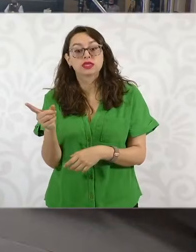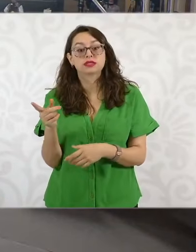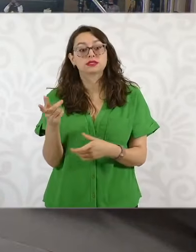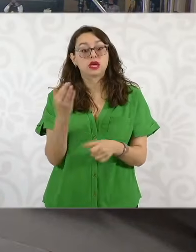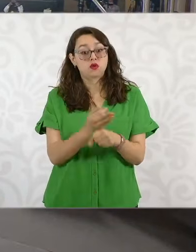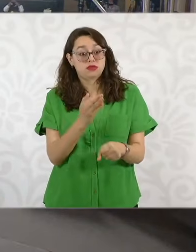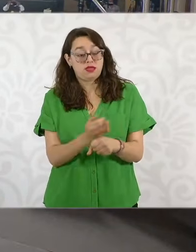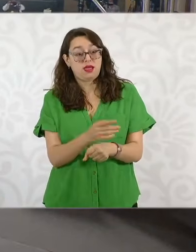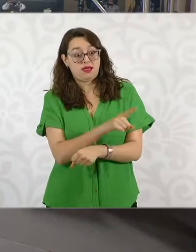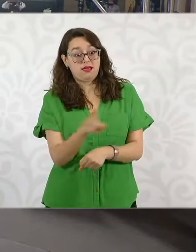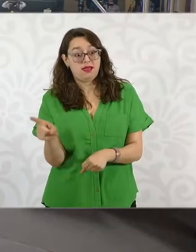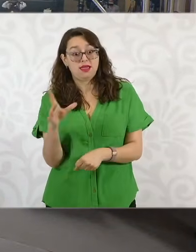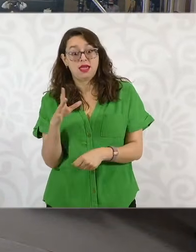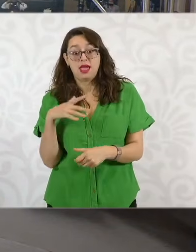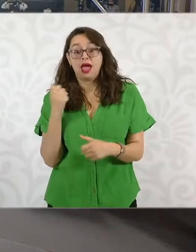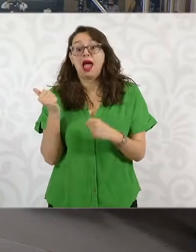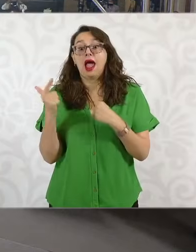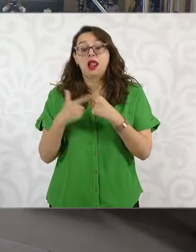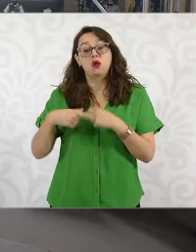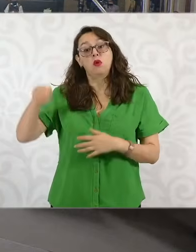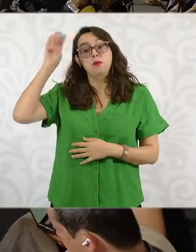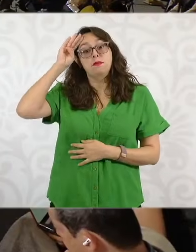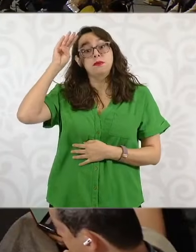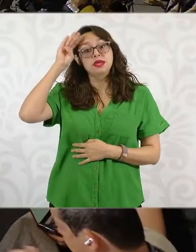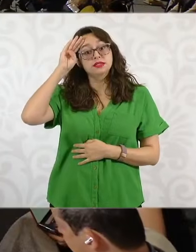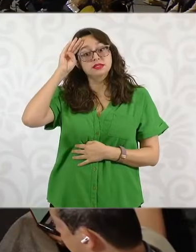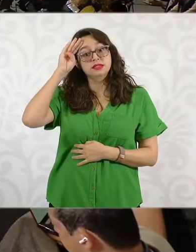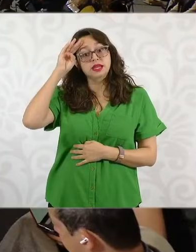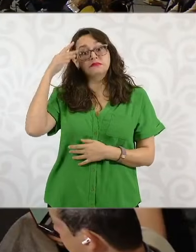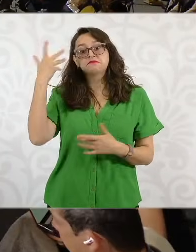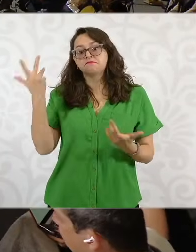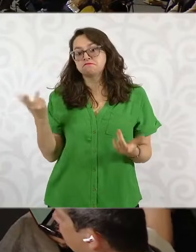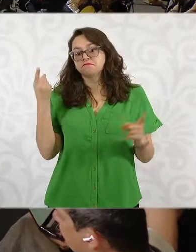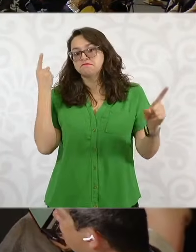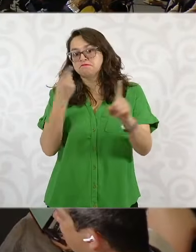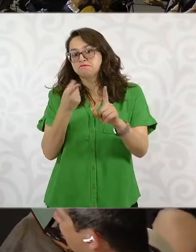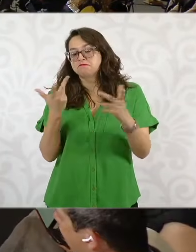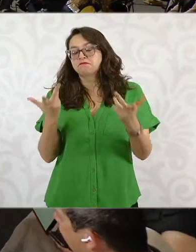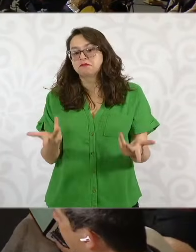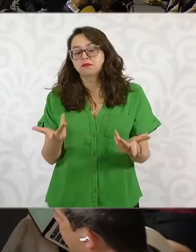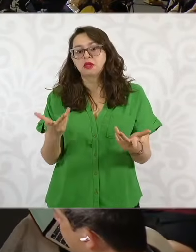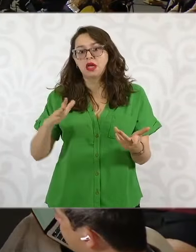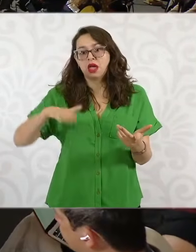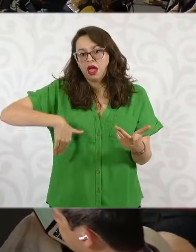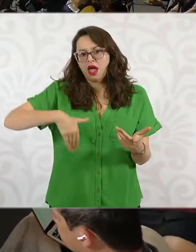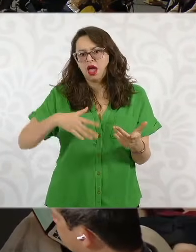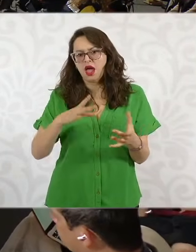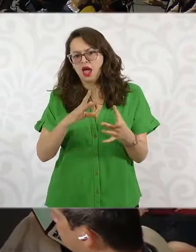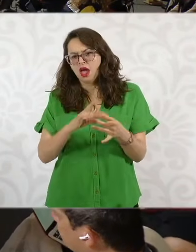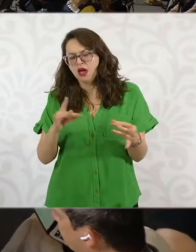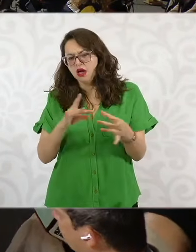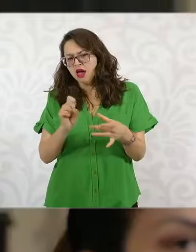ahora presentes ya tienen pensado algún estudio eh importante, mencionaba Sanofi lo de la eh